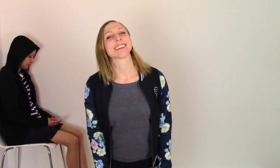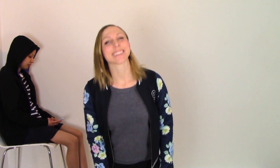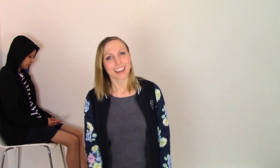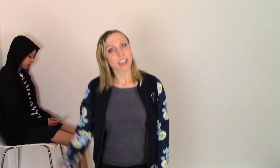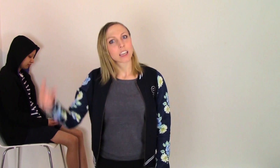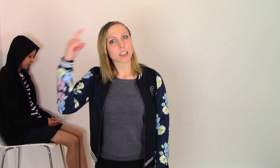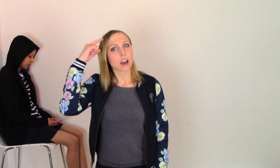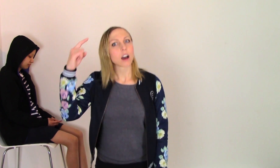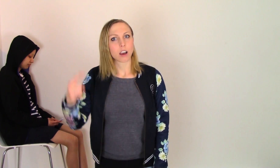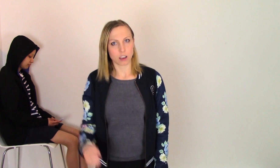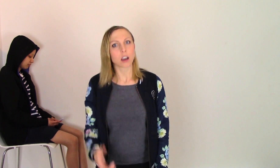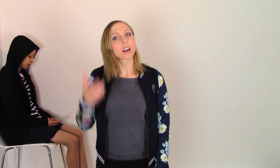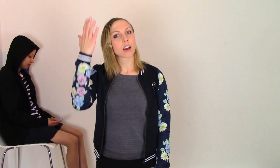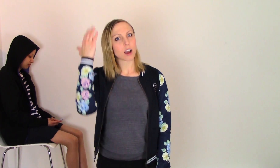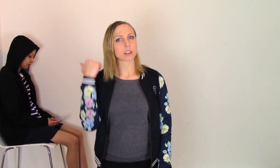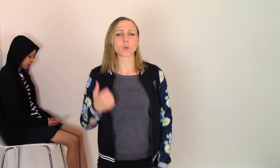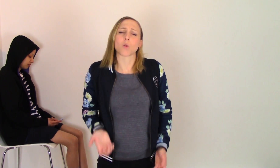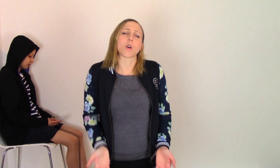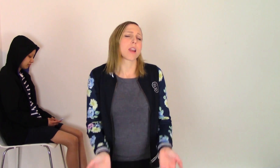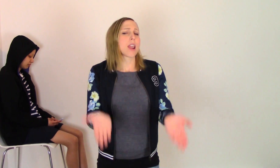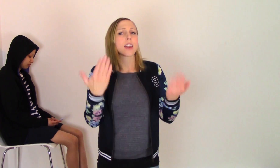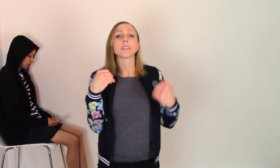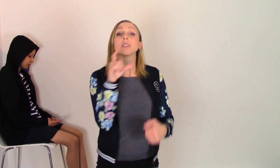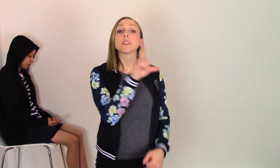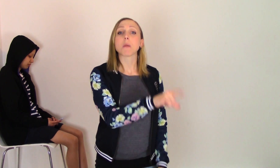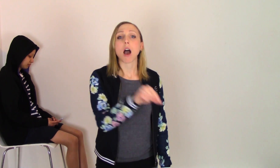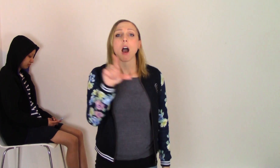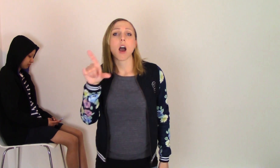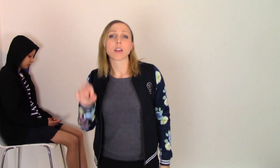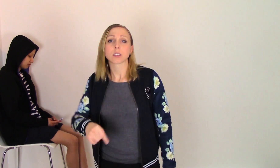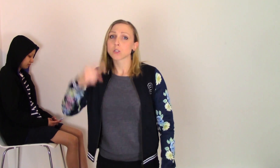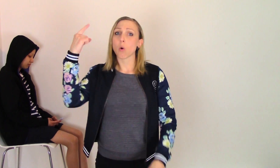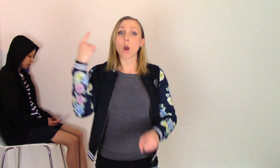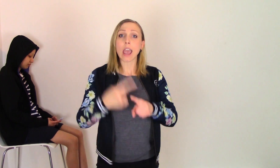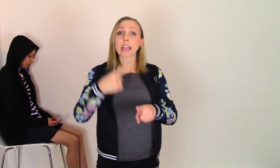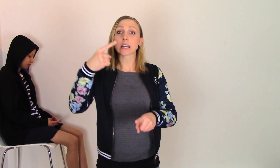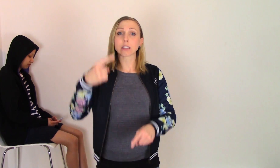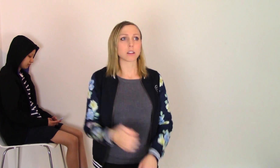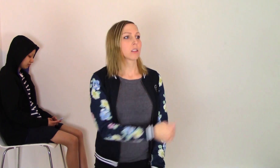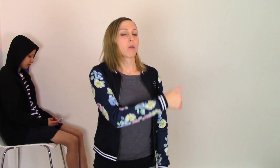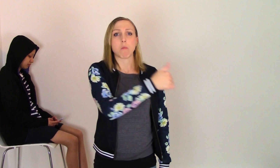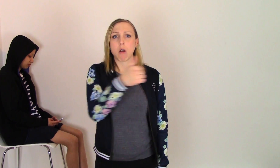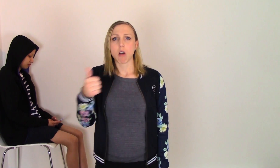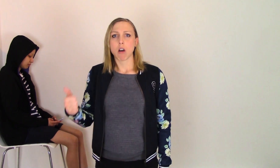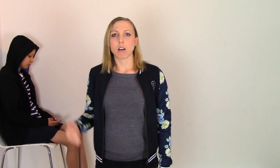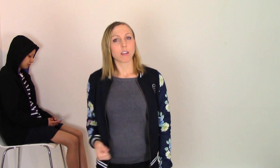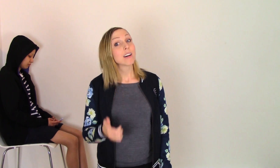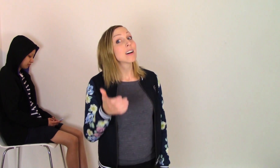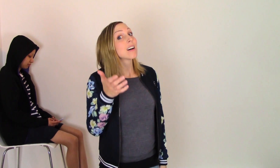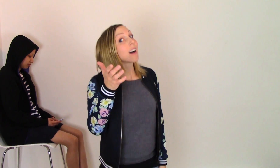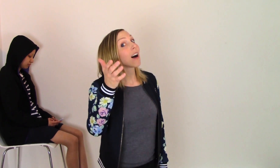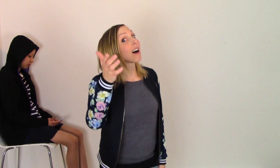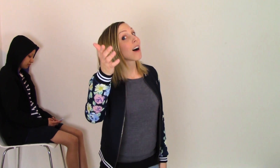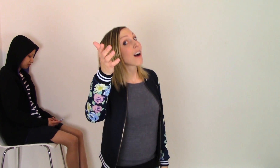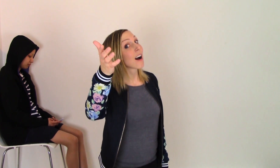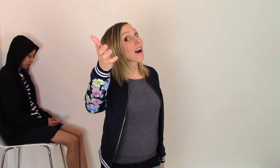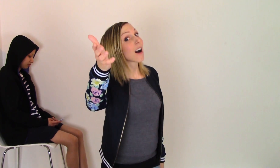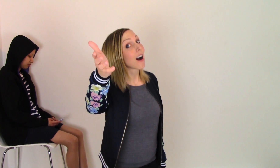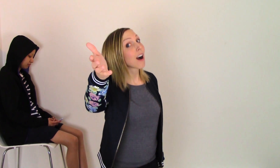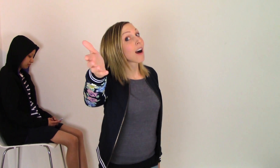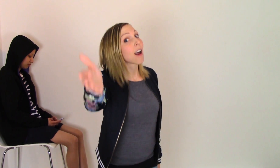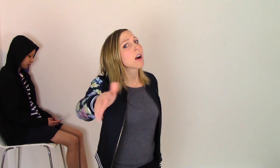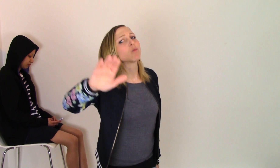Ja, tänk att det kan va' så lätt ibland. Så enkelt som att sträcka ut en hand,